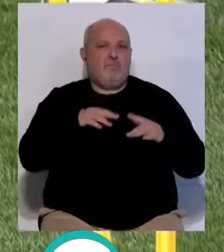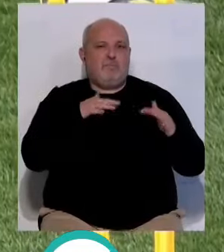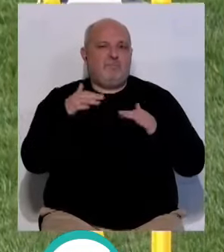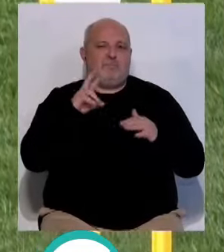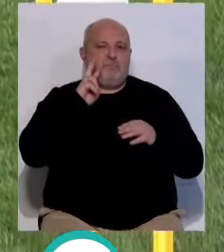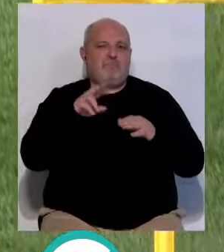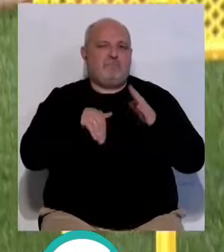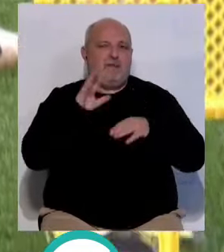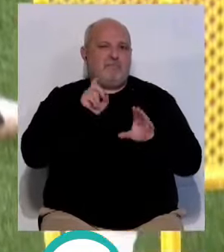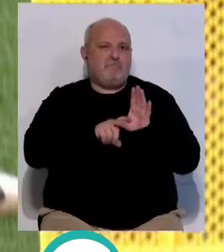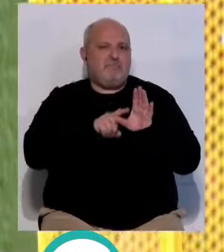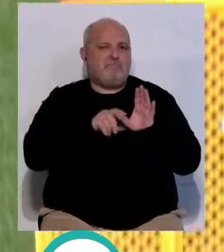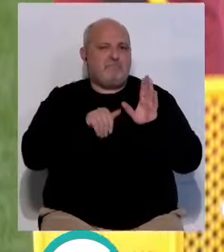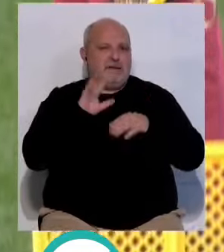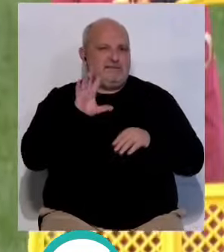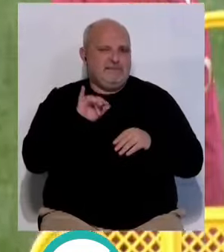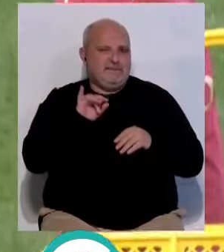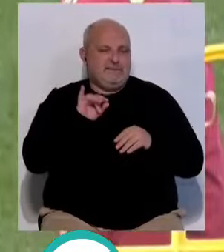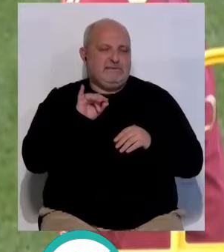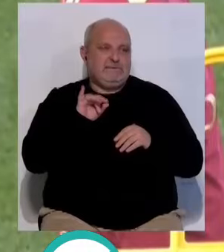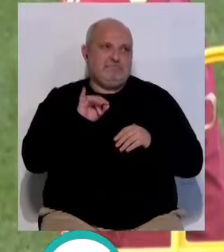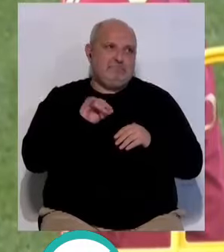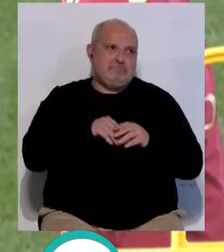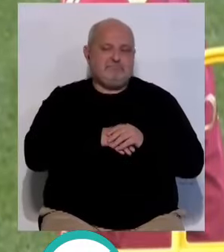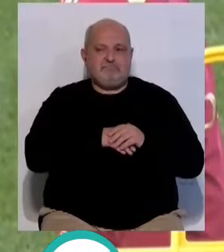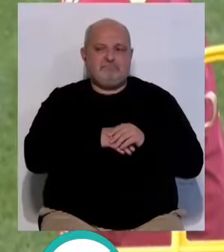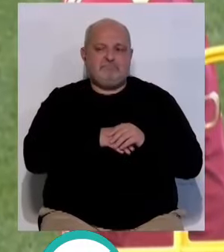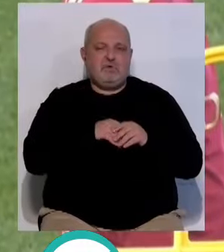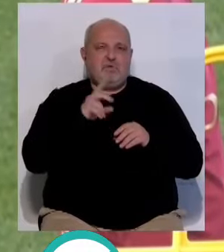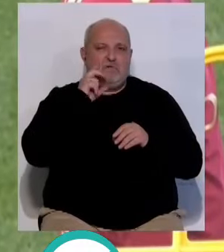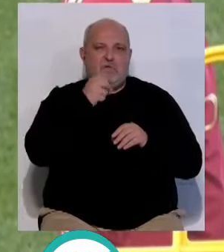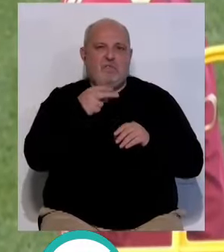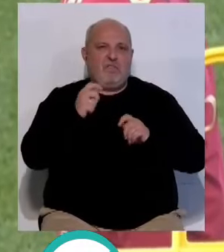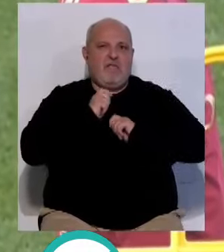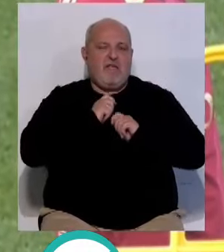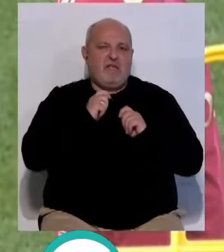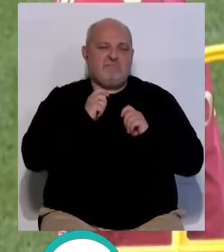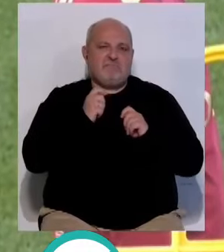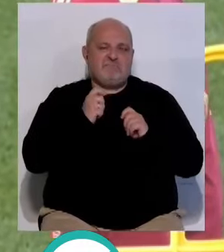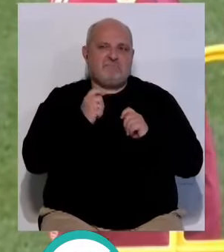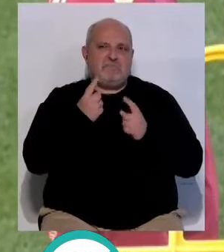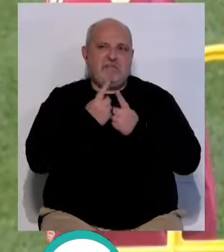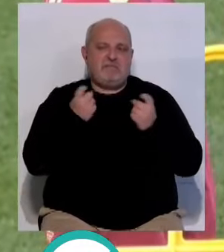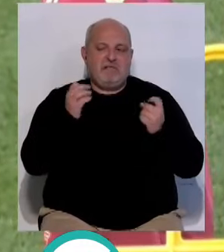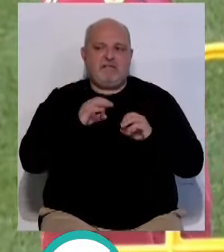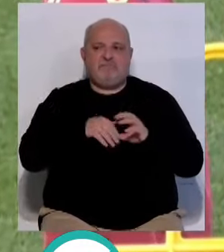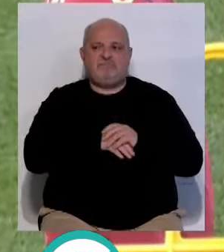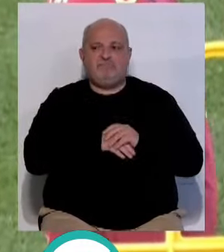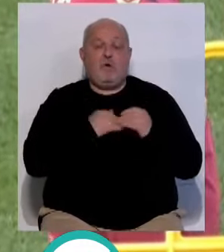yo más participativo Y eso pero no le veo que nos pueda dar lo que necesitamos ojalá me equivoque